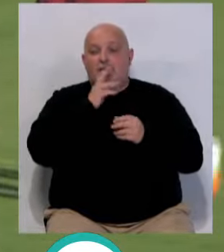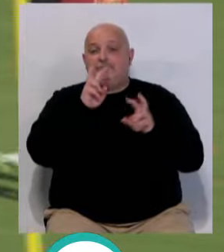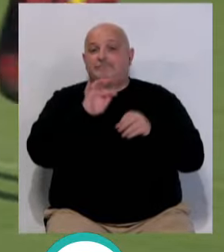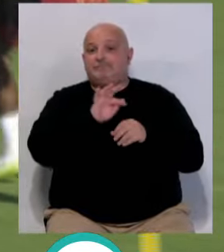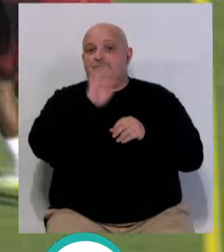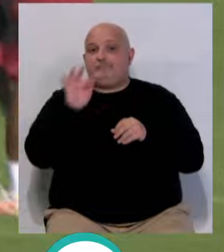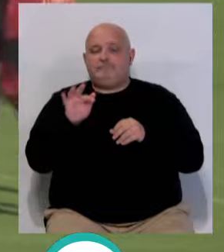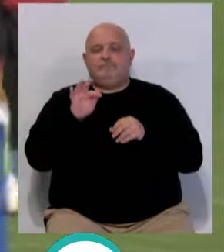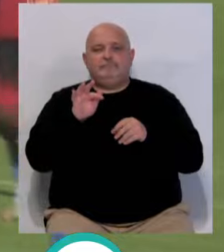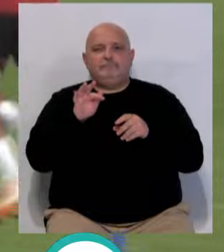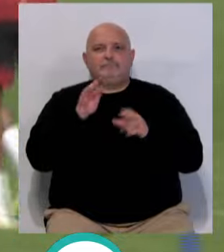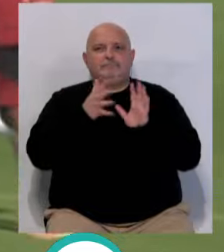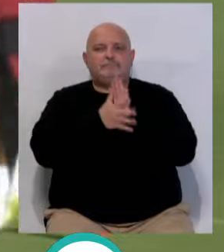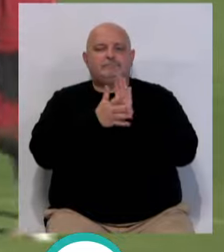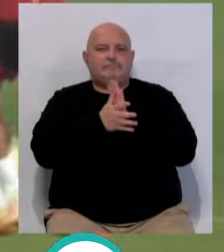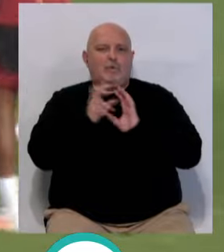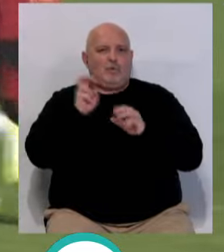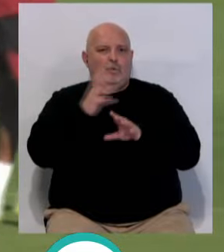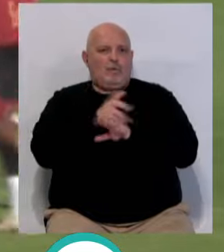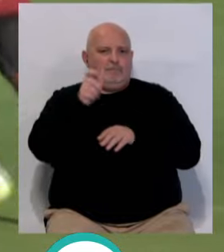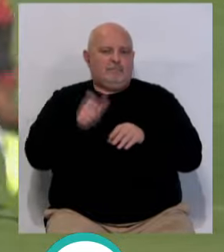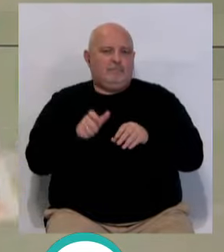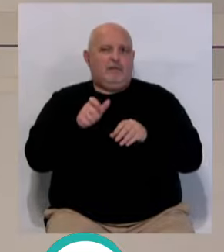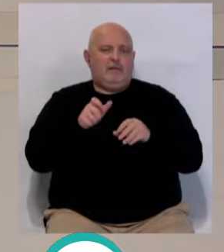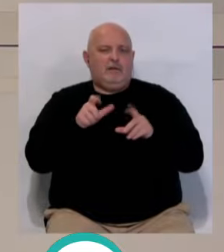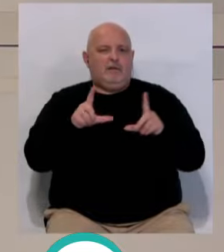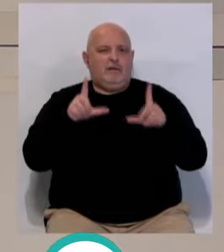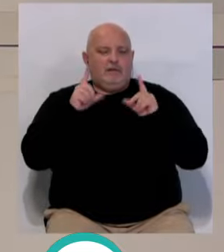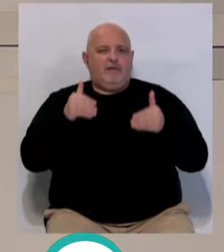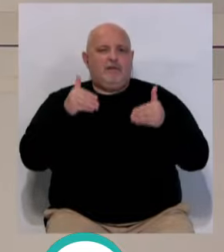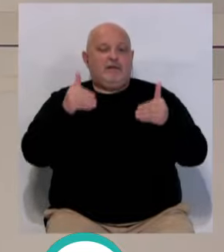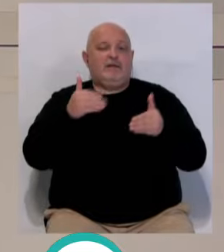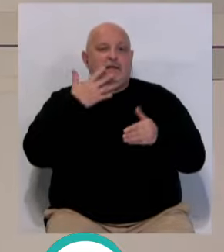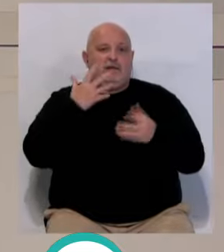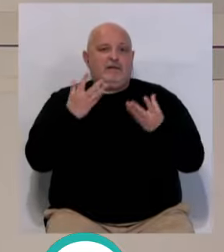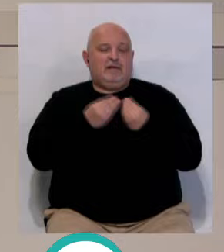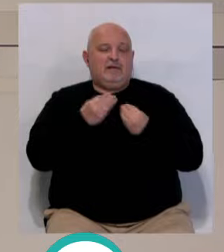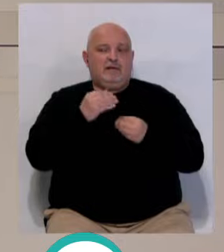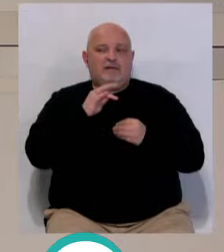un futbolista que se ha hecho con un hueco en la delantera acompañando a juanmi hablamos de